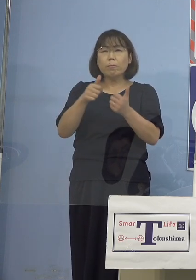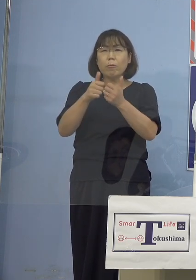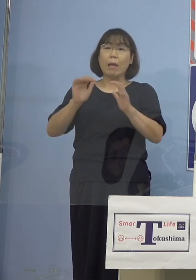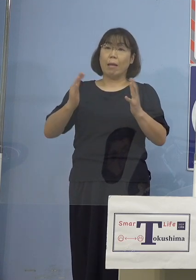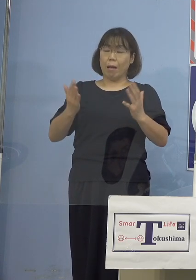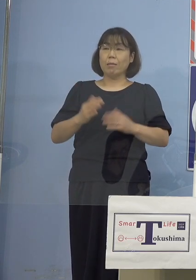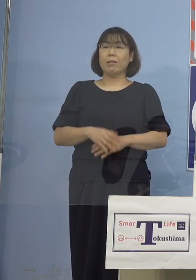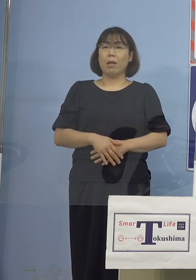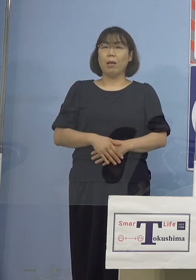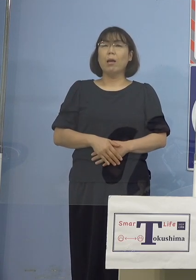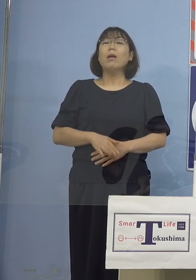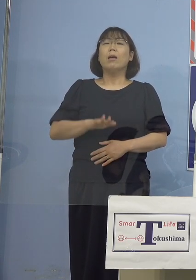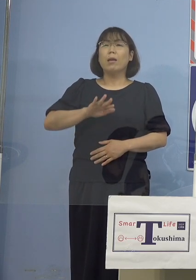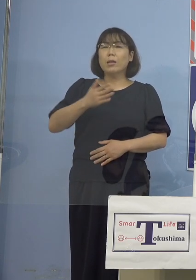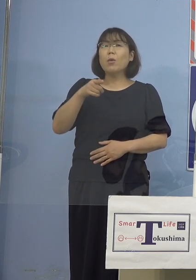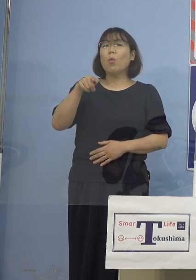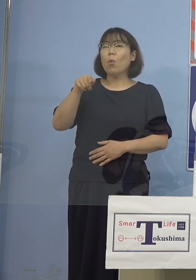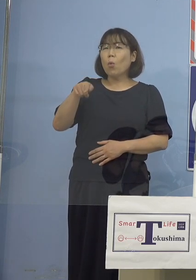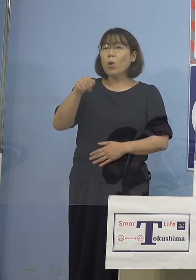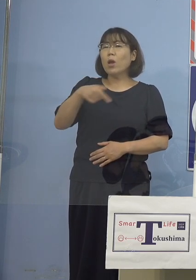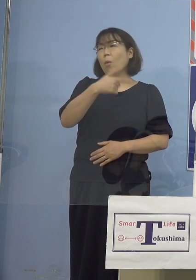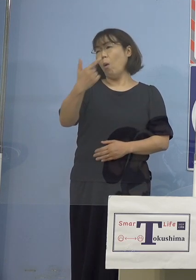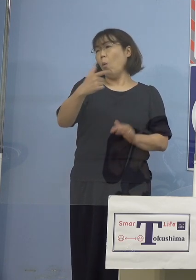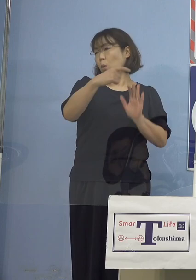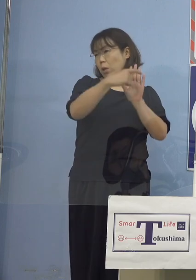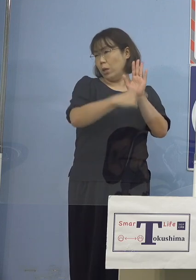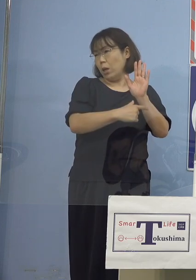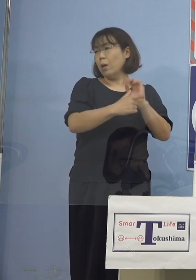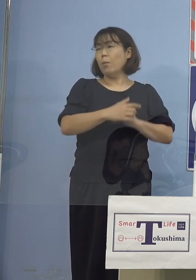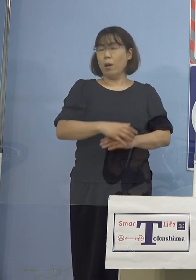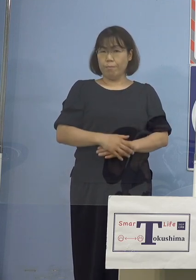確かにこれは大きな実はテーマになってきます